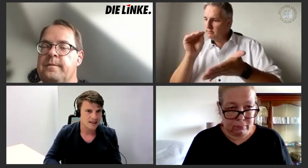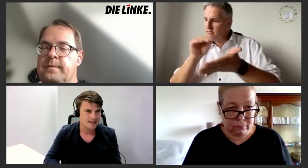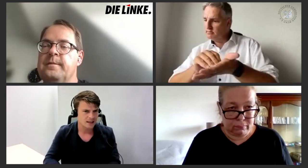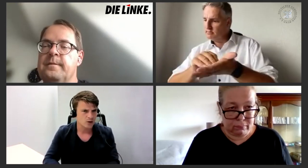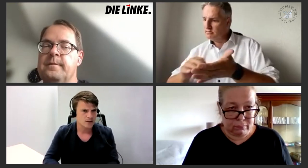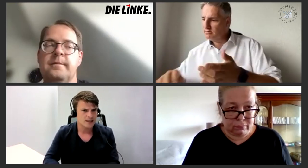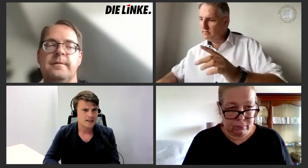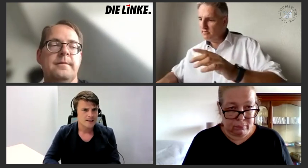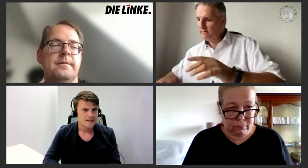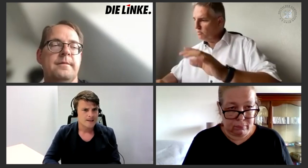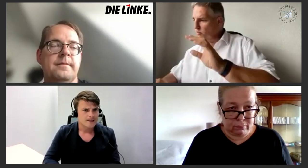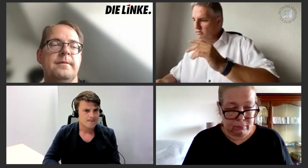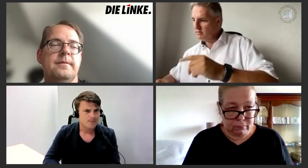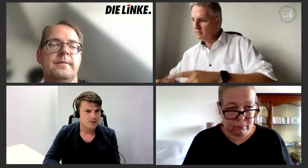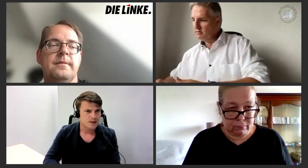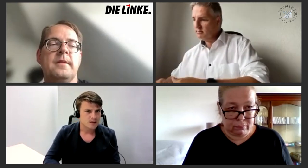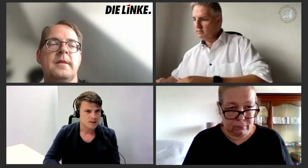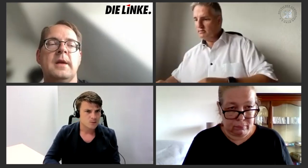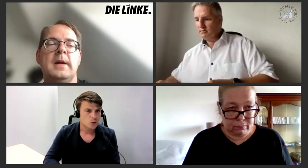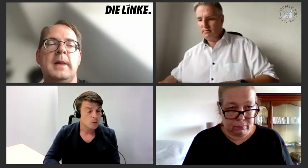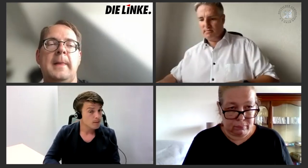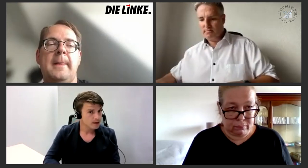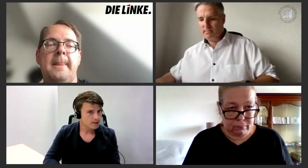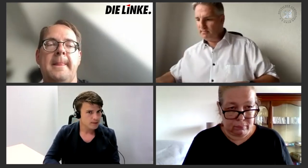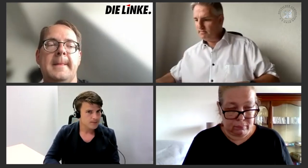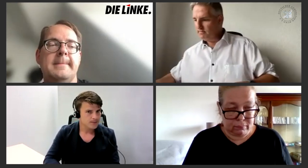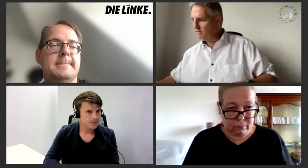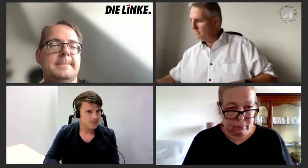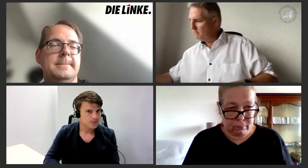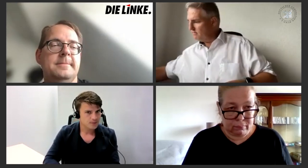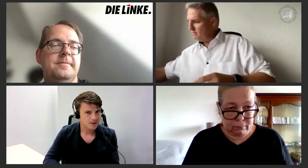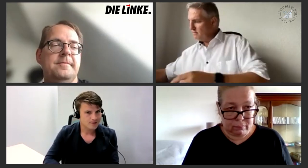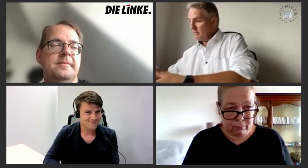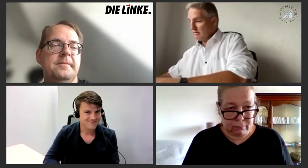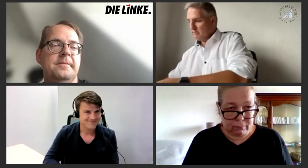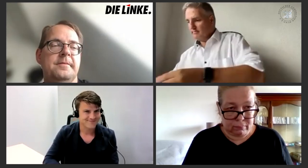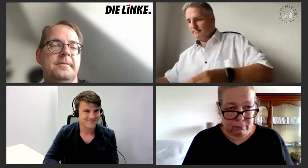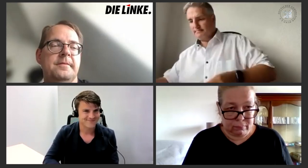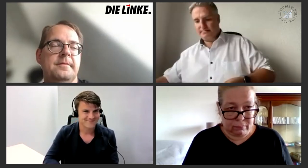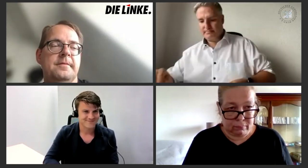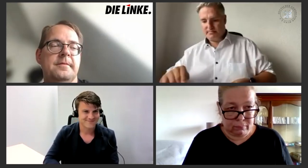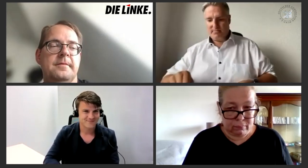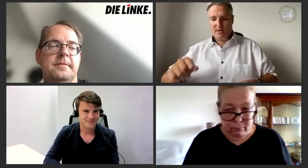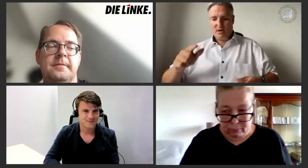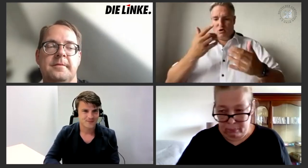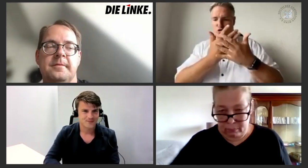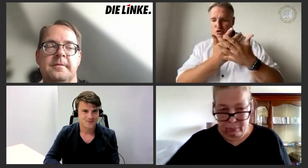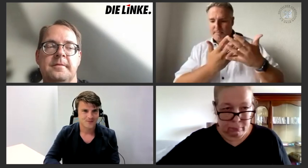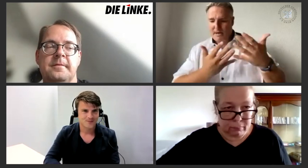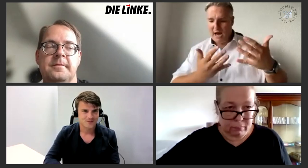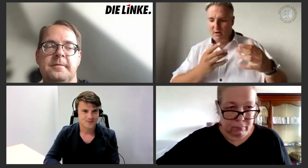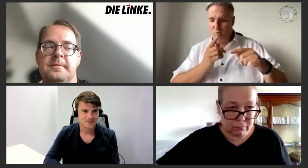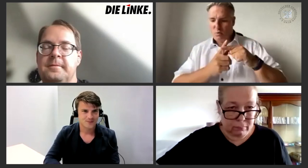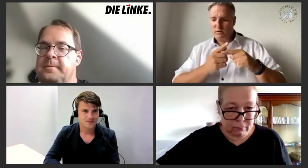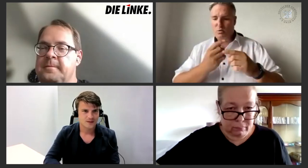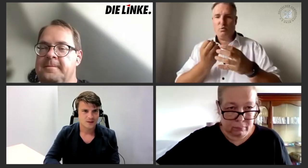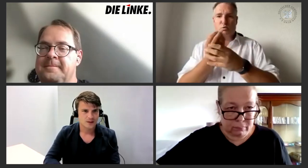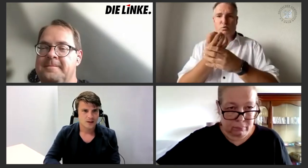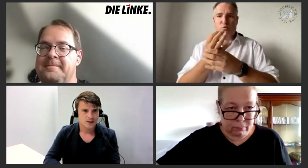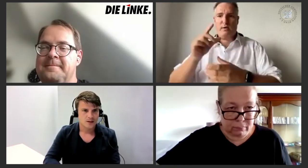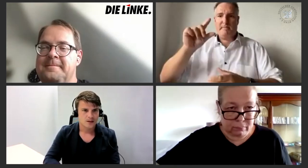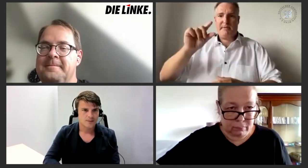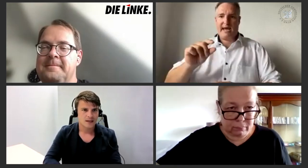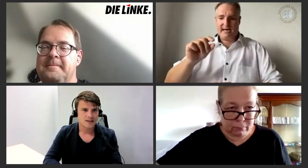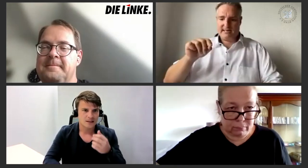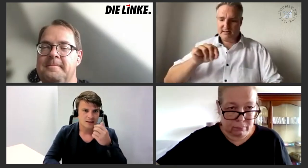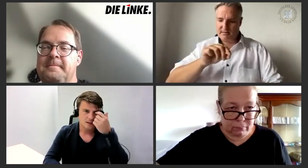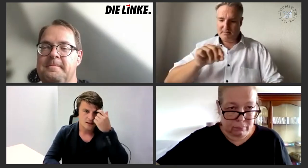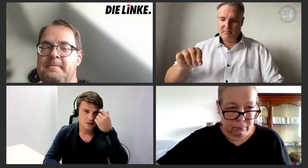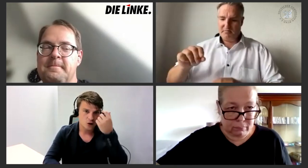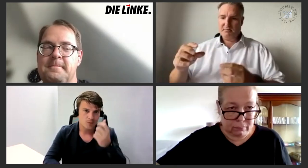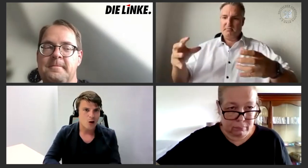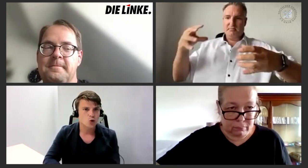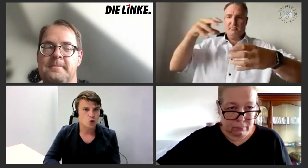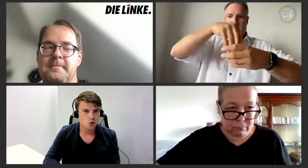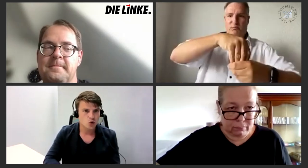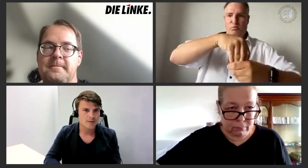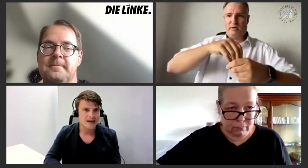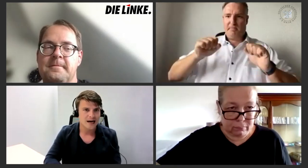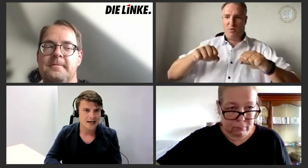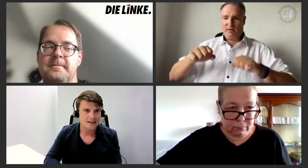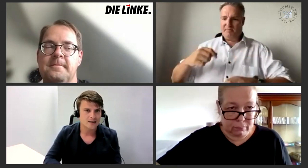In ihrem Wahlprogramm, der LINKEN, hatte ich dann auch gesehen, dass...Moment...dass die Sprach-